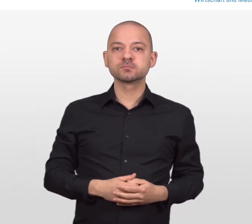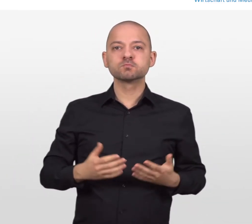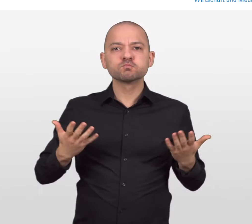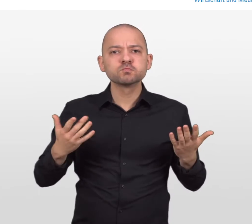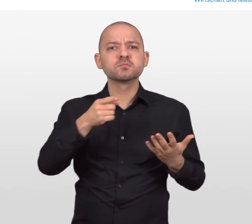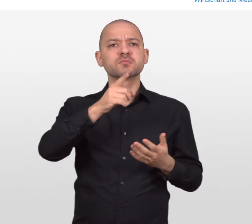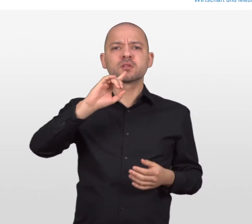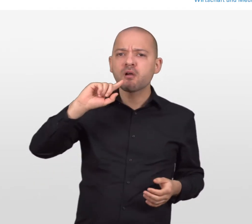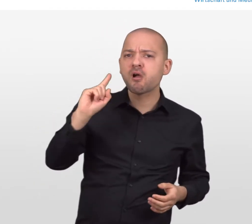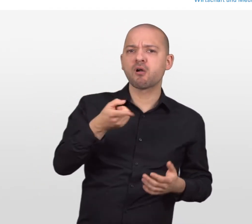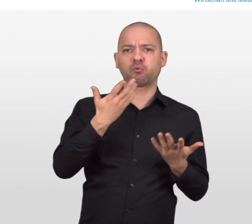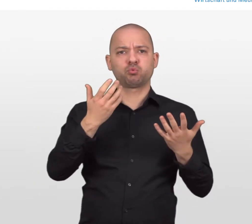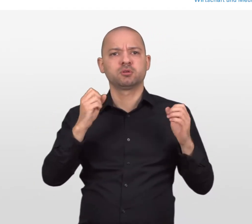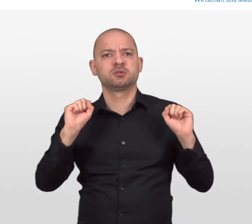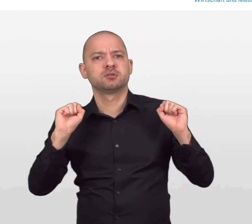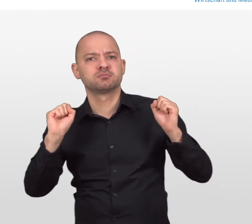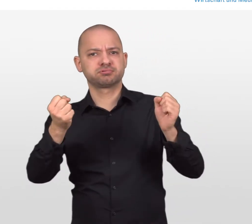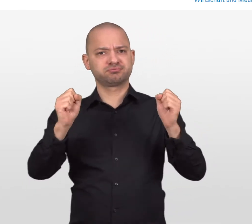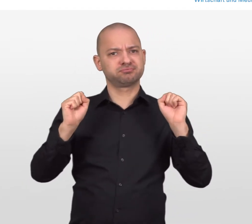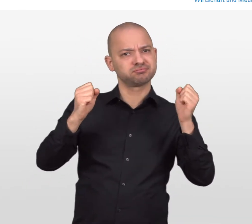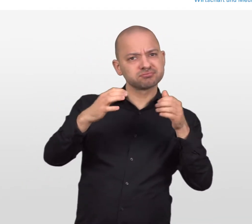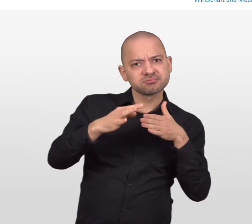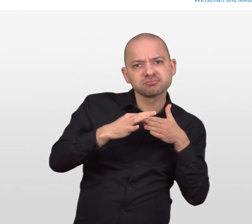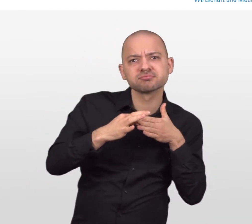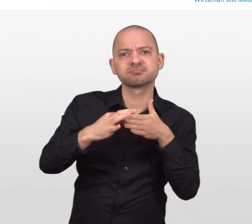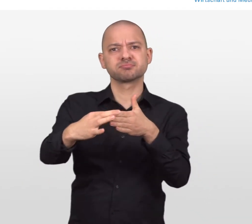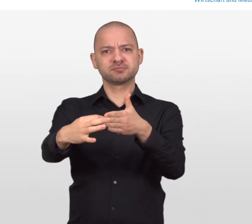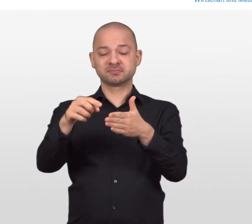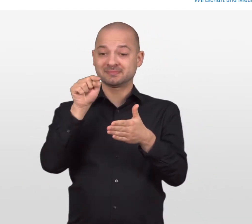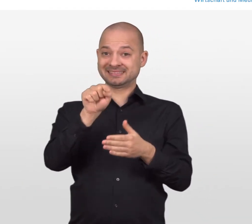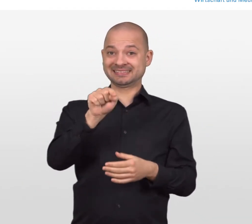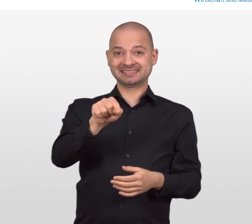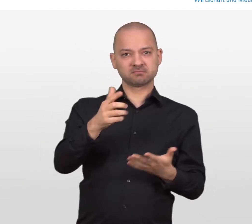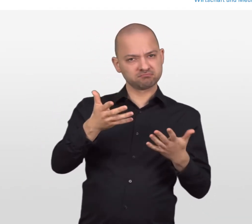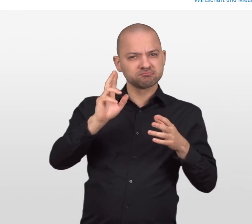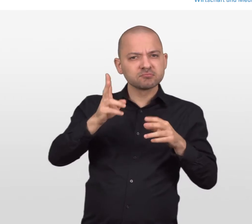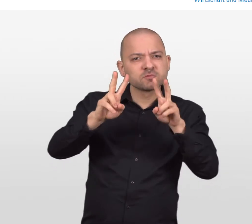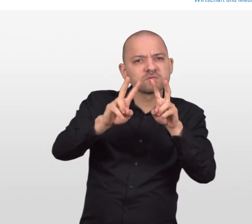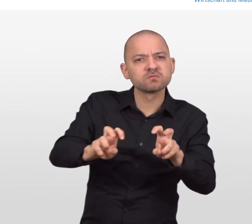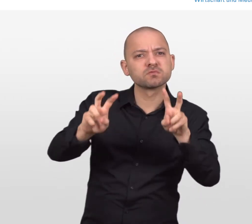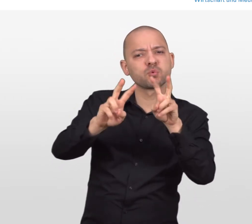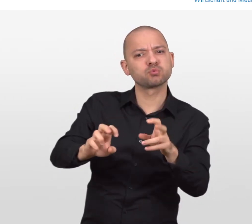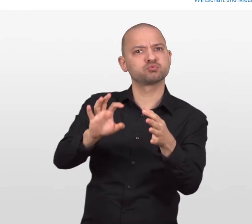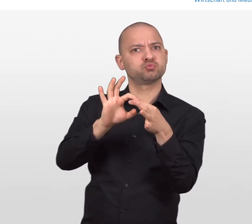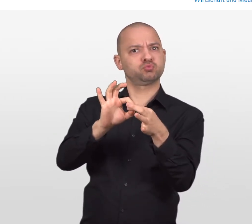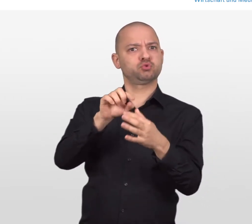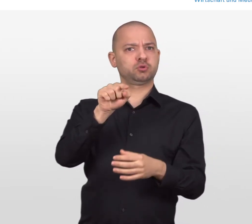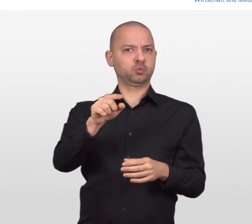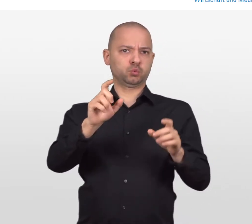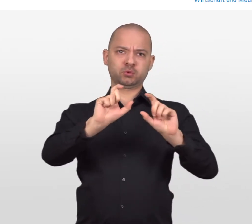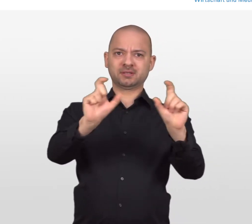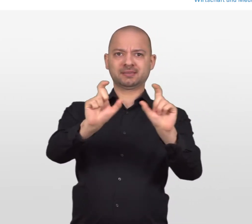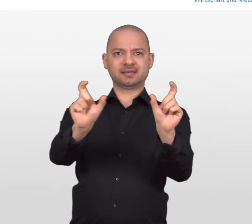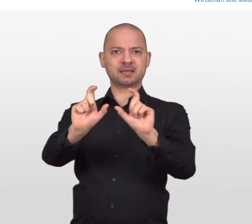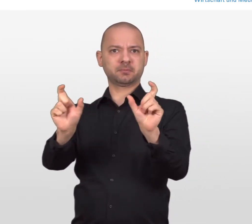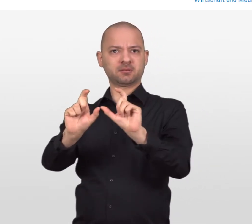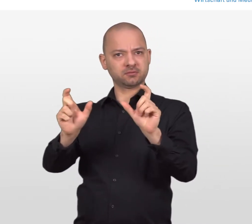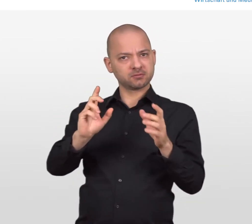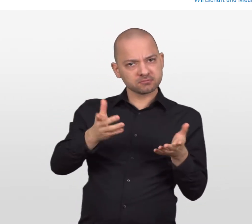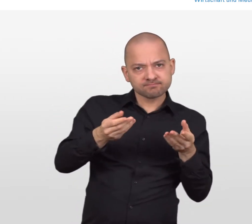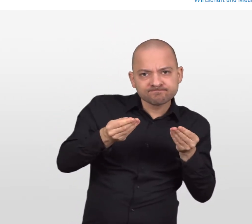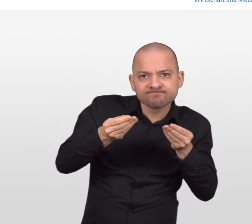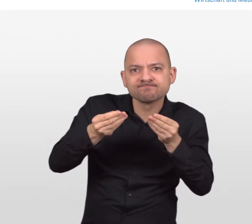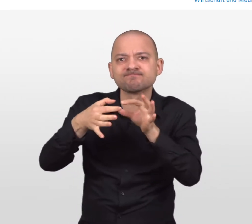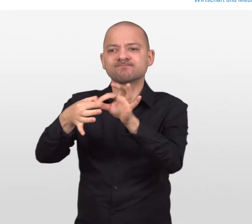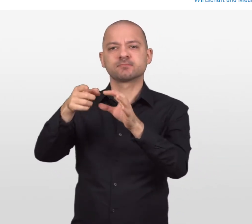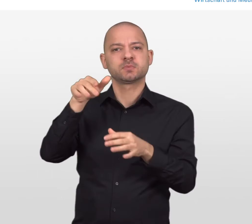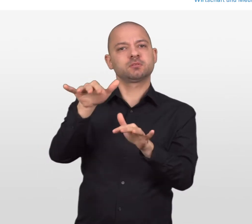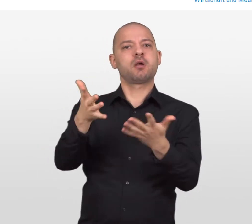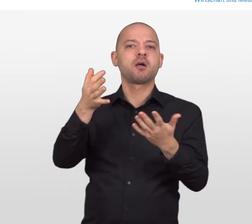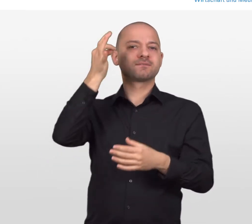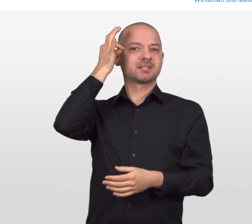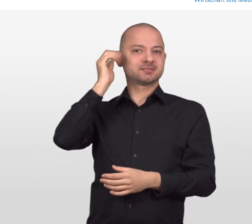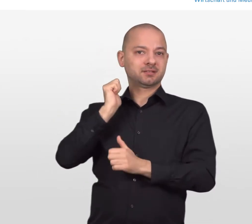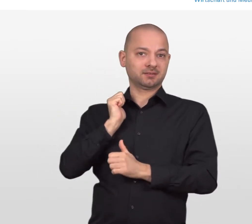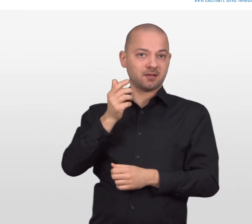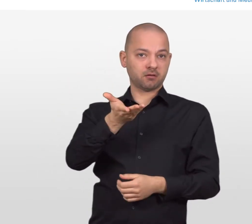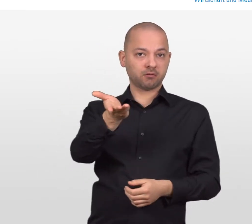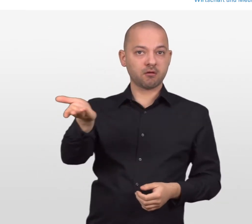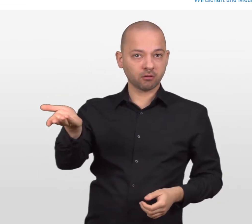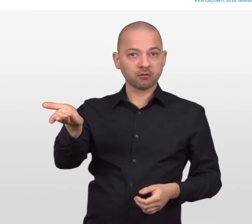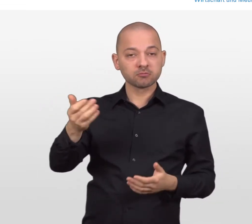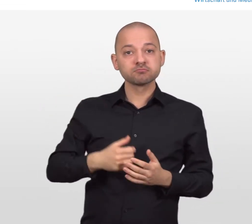Sie führen auch forschungsferne Unternehmen an Wissensträger heran